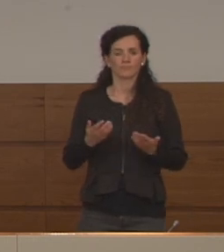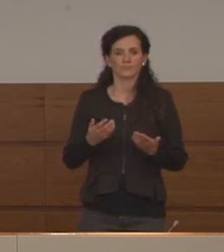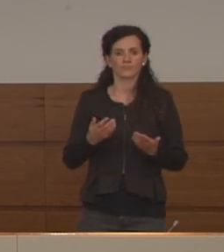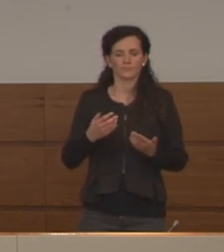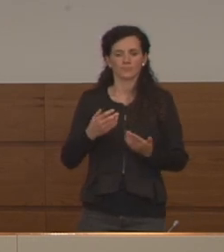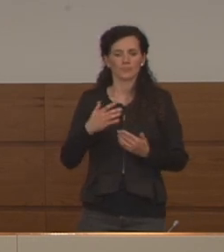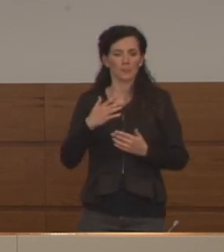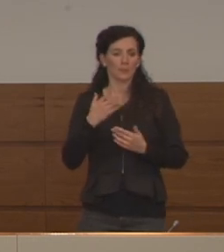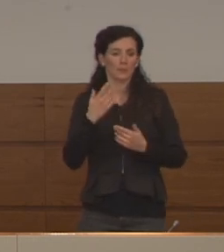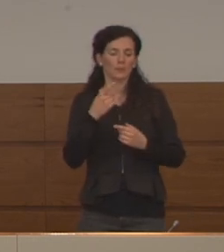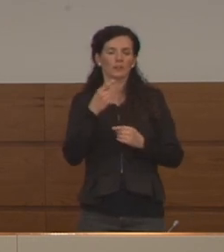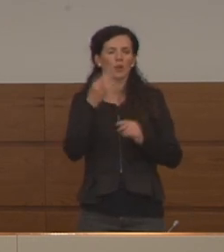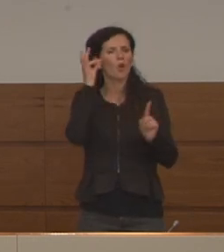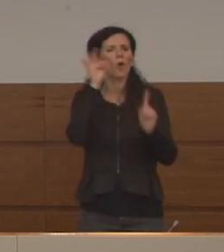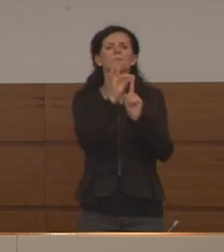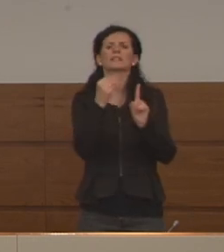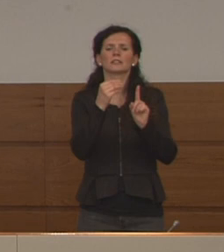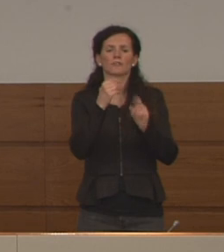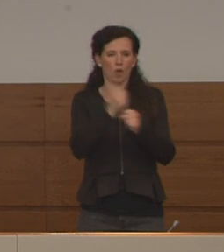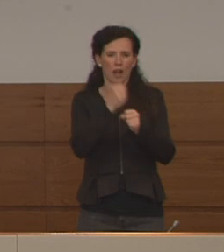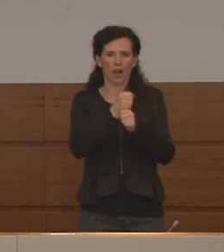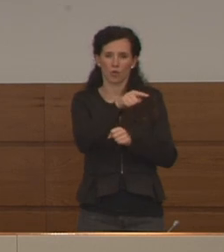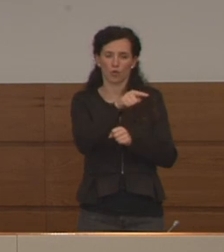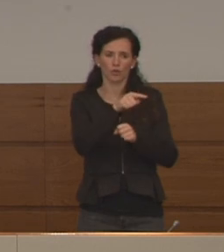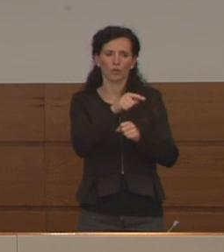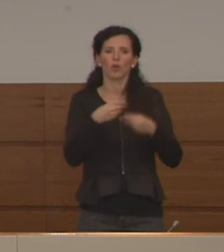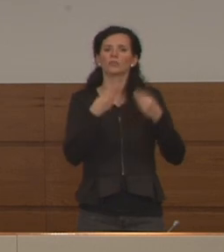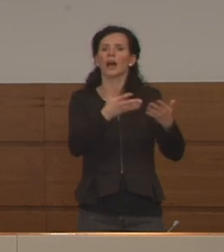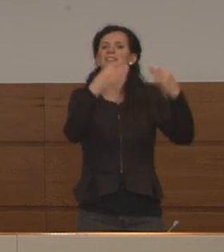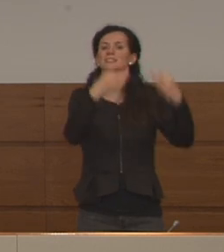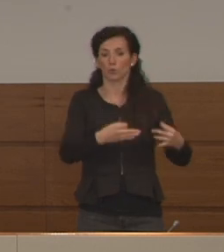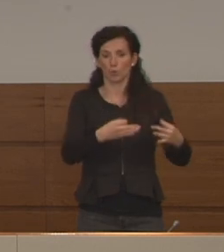messa in sicurezza del posto di lavoro, e con la parte sindacale per quanto